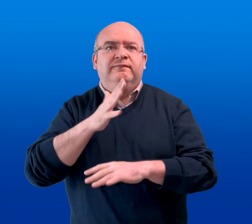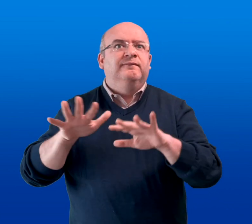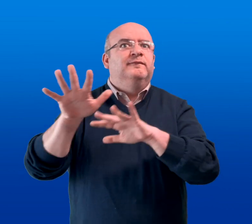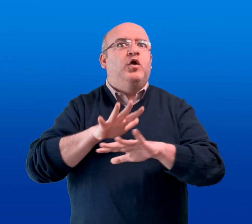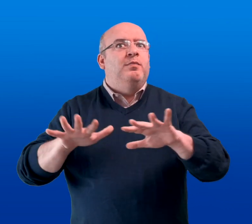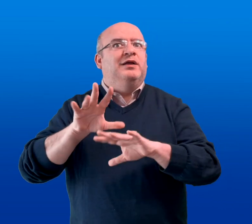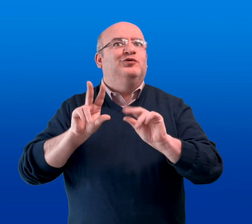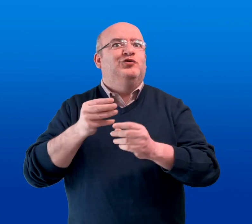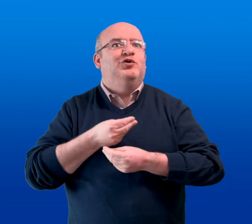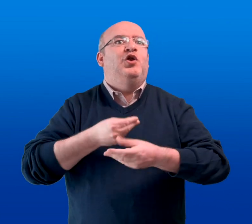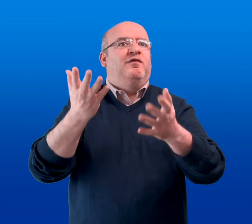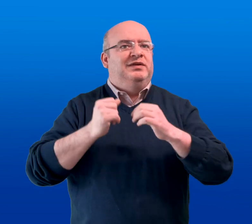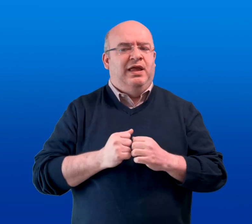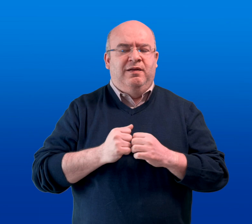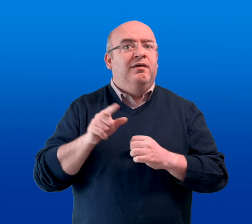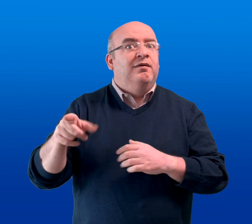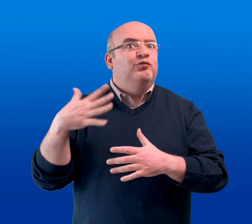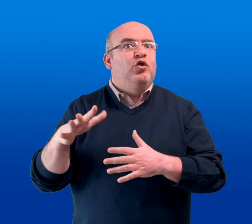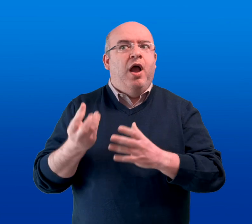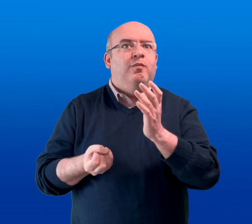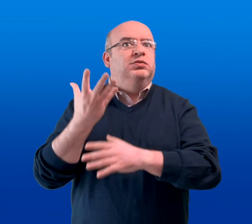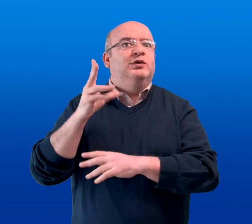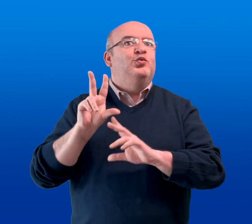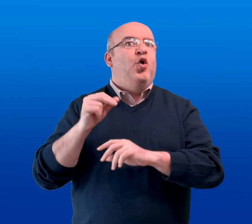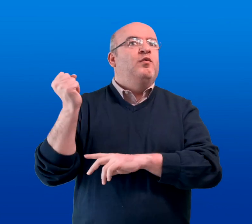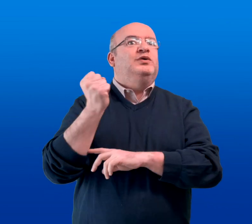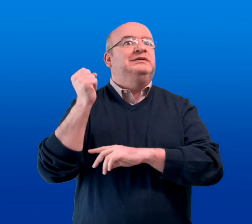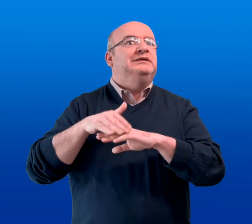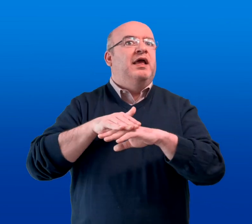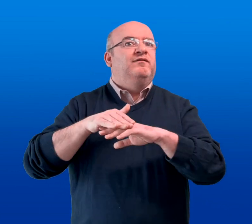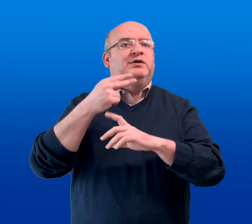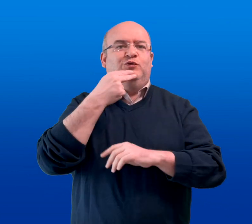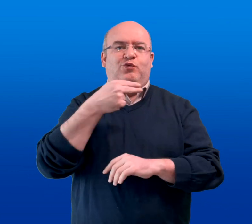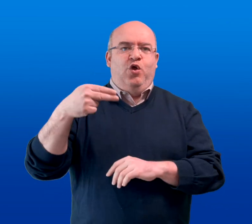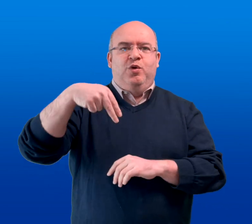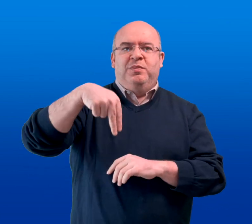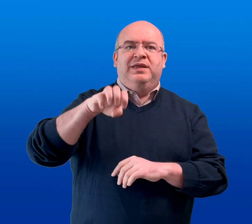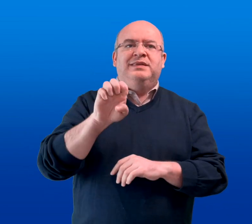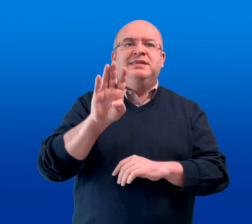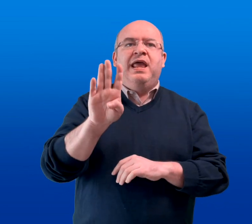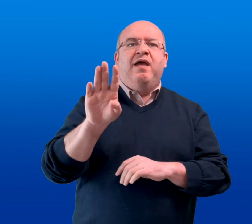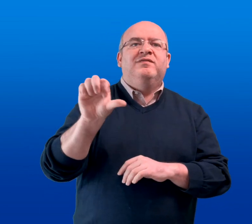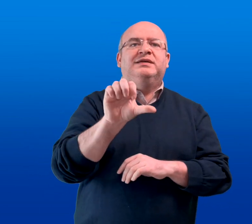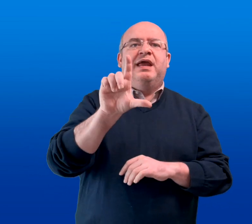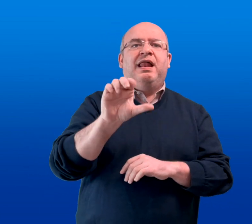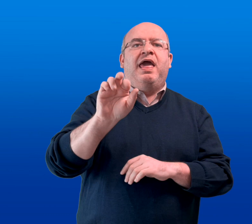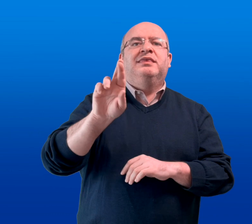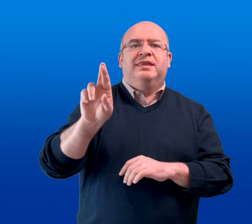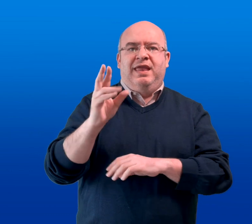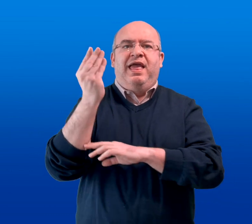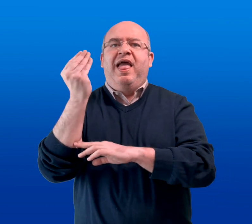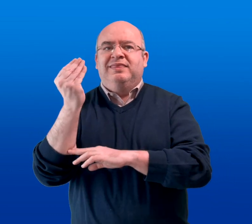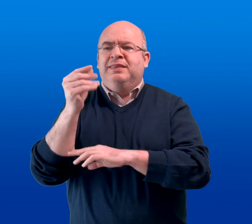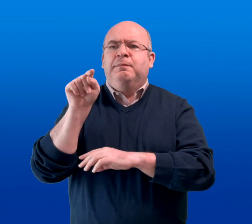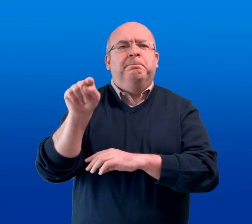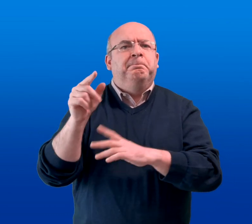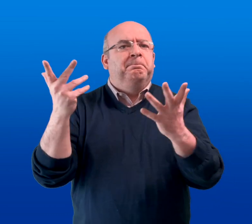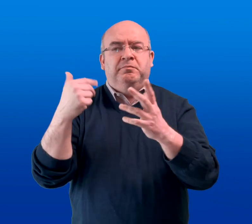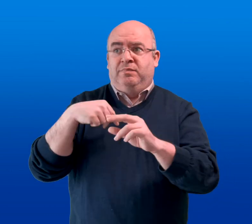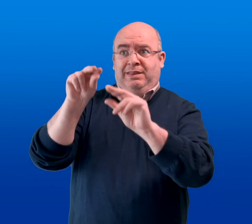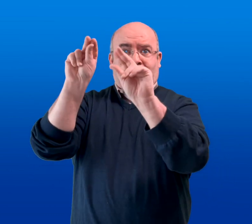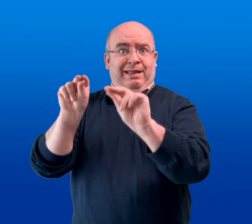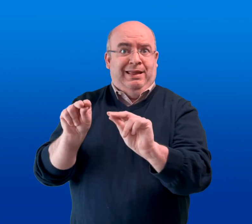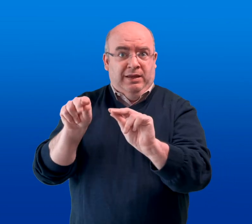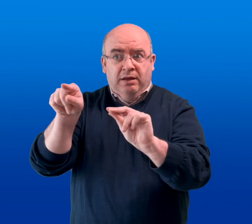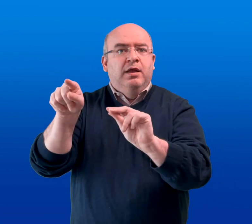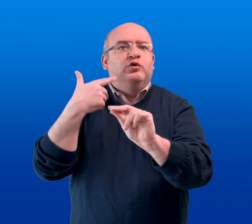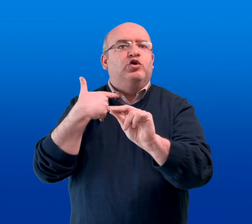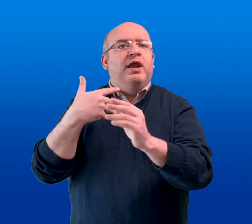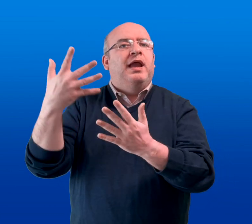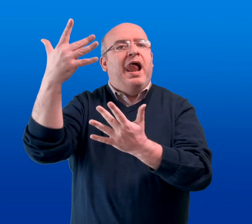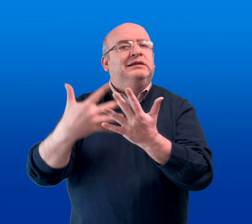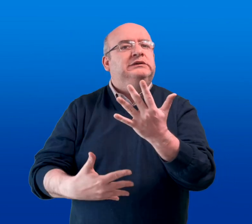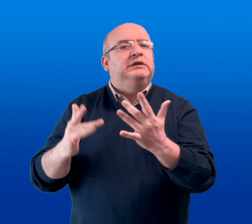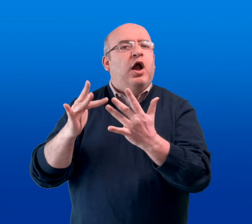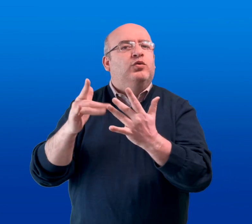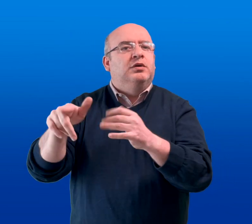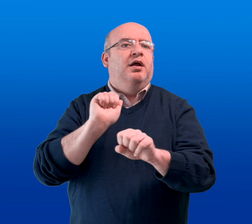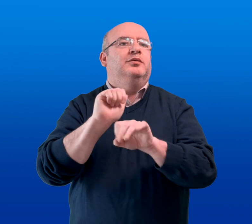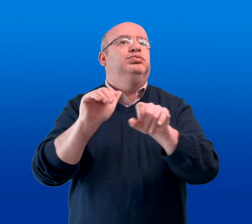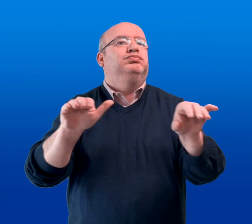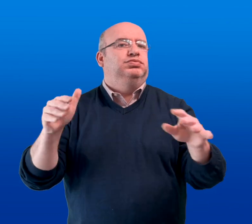implementato il nuovo servizio di newsletter ENS, un messaggio automatico di posta elettronica inviato periodicamente alla lista di contatti